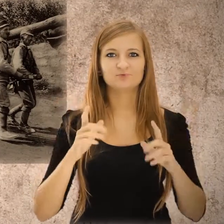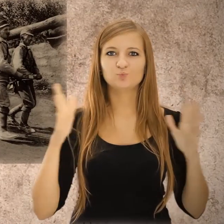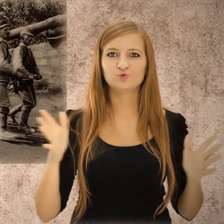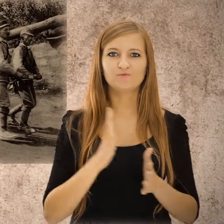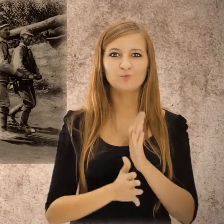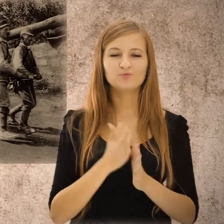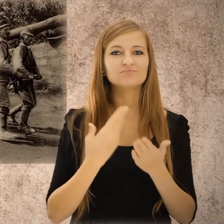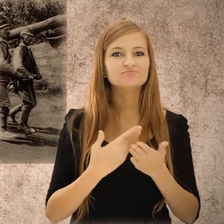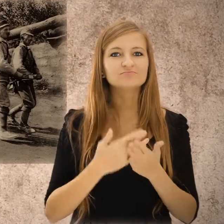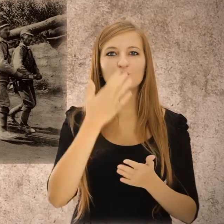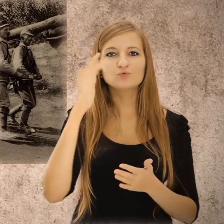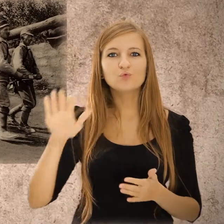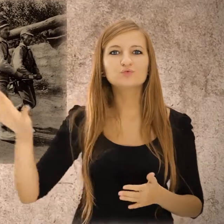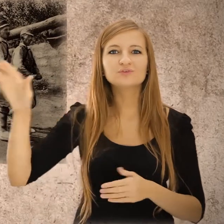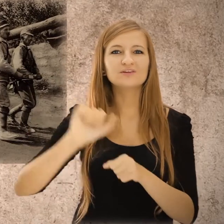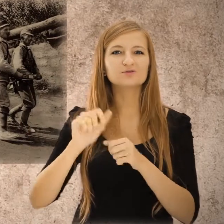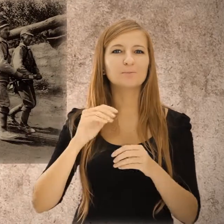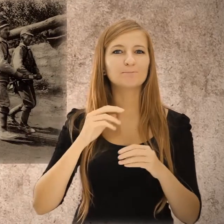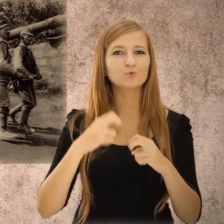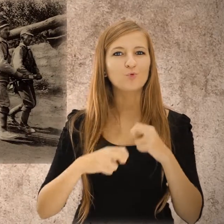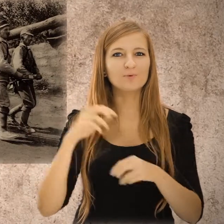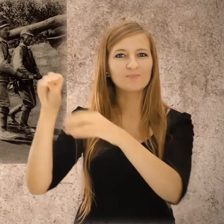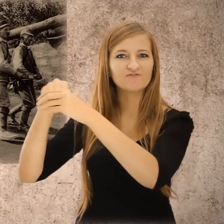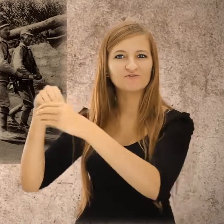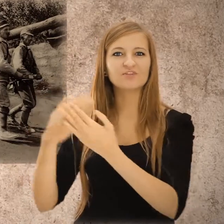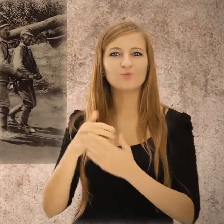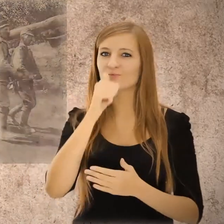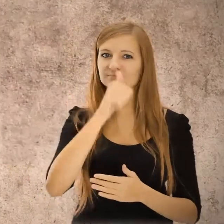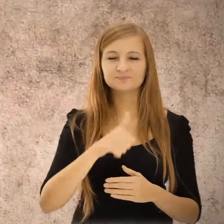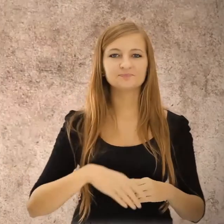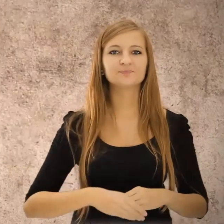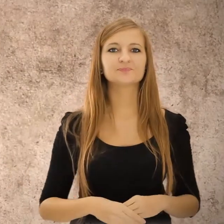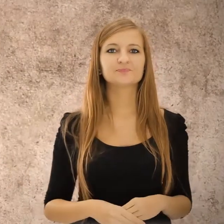żadnych dużych akcji. Trwała wojna pozycyjna.